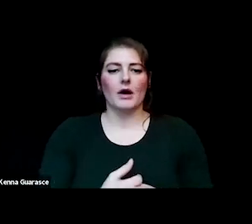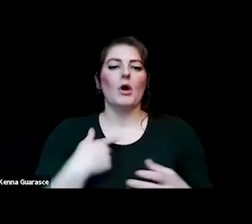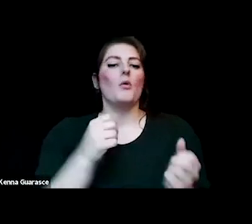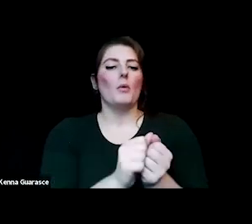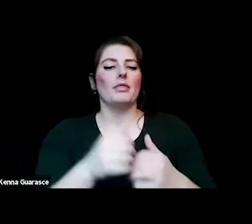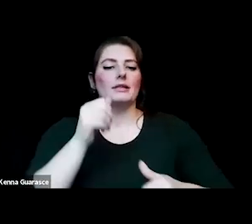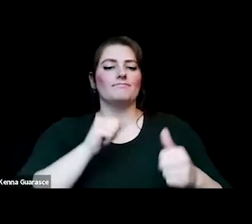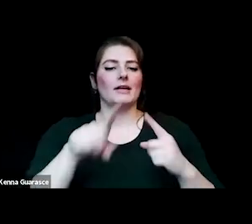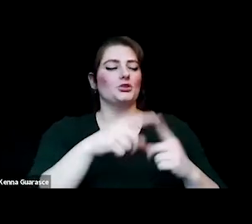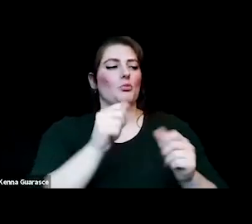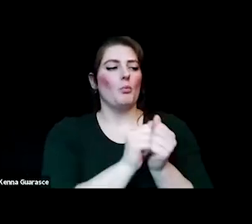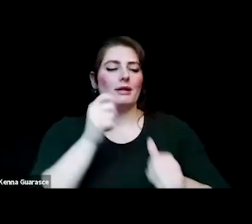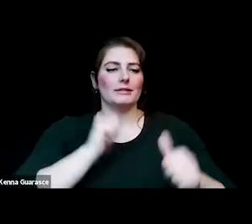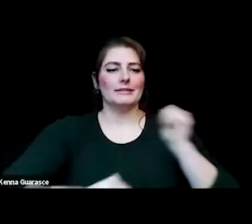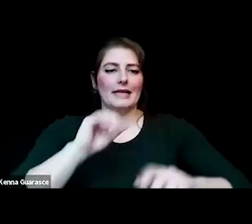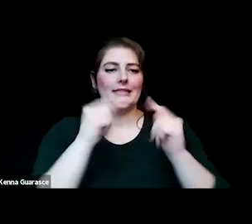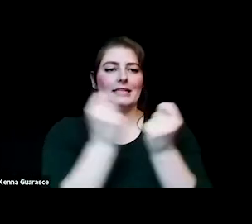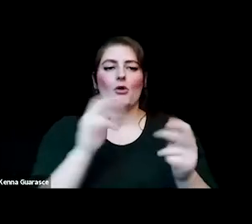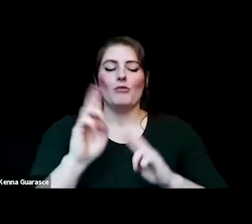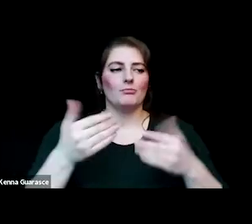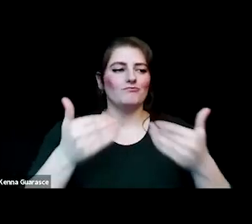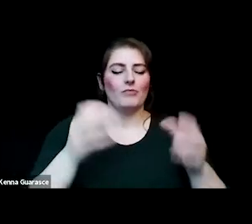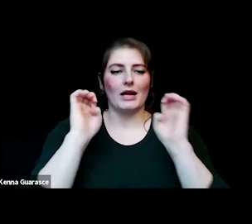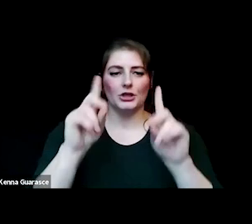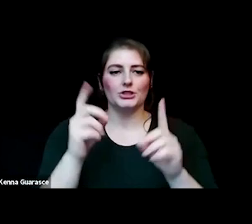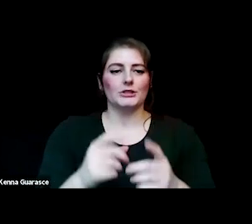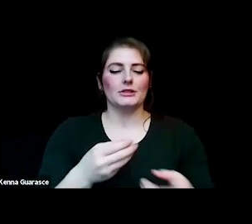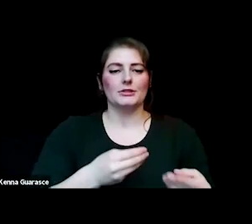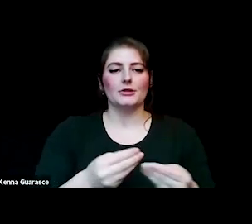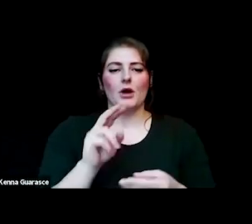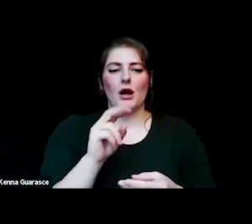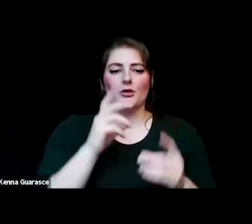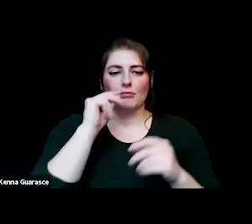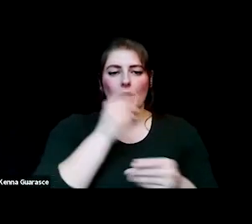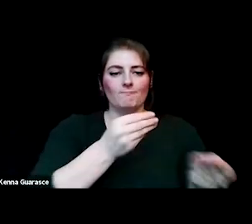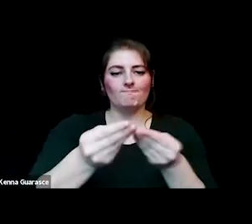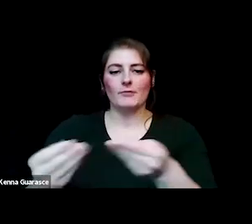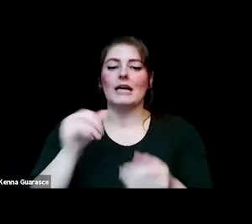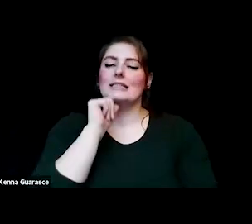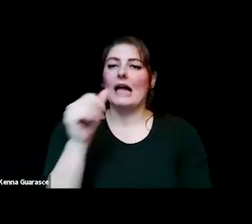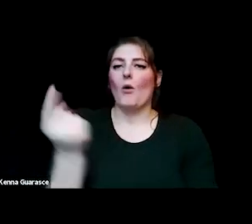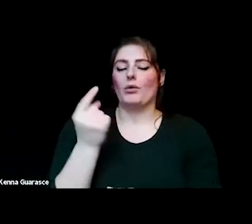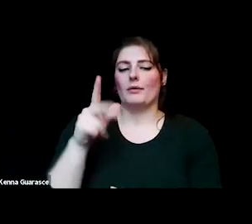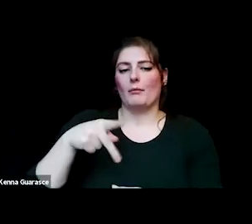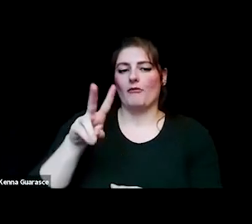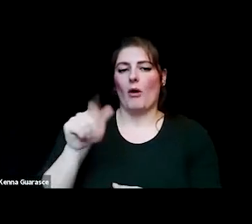estamos listos para proporcionar educación y distribuir naloxona, no solo en los Apartamentos Parkview, sino en muchos otros.